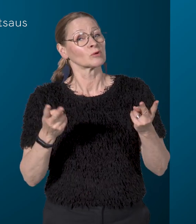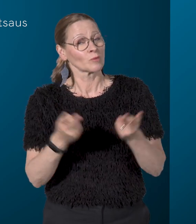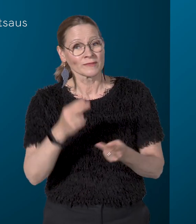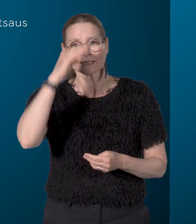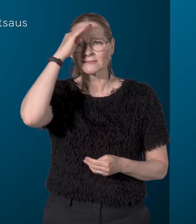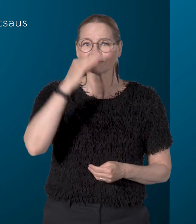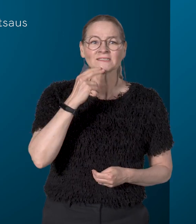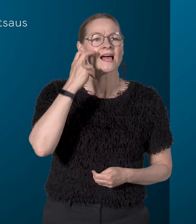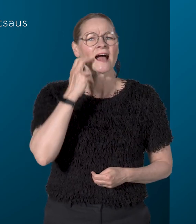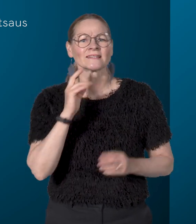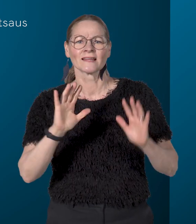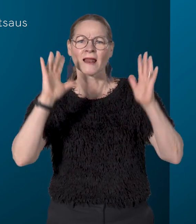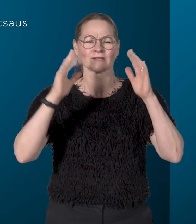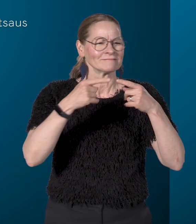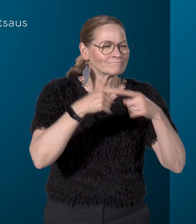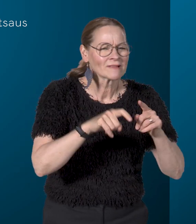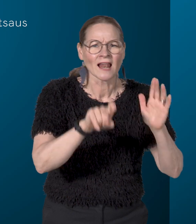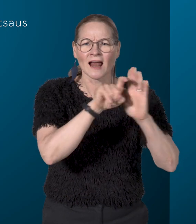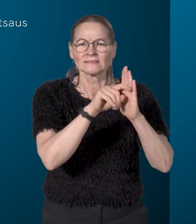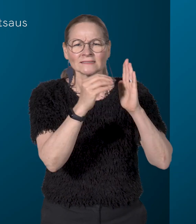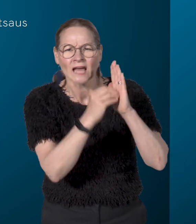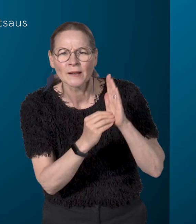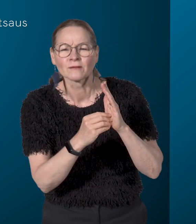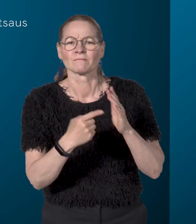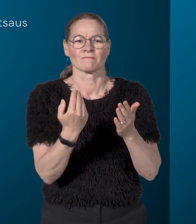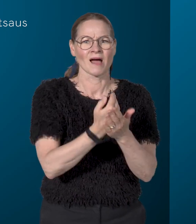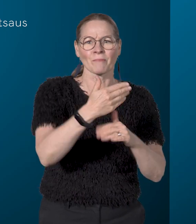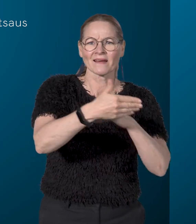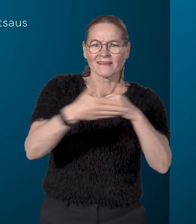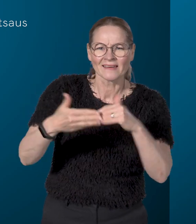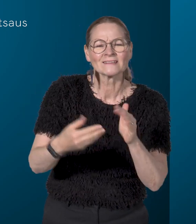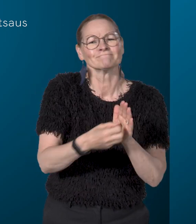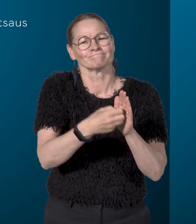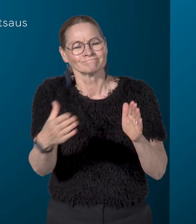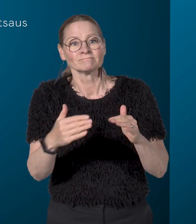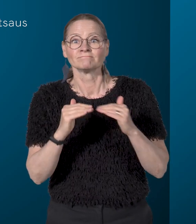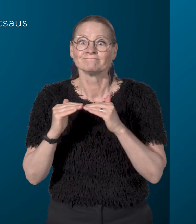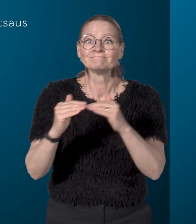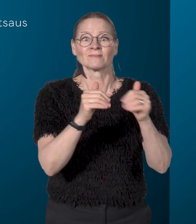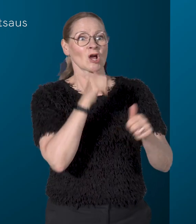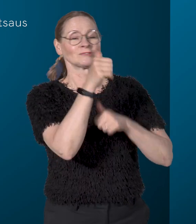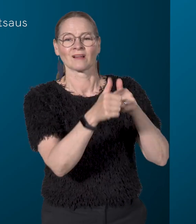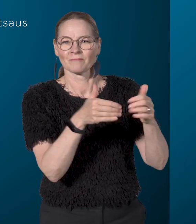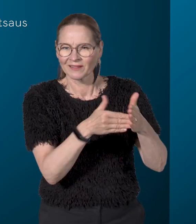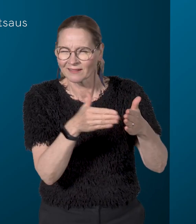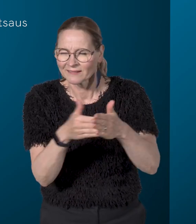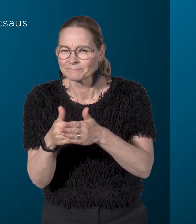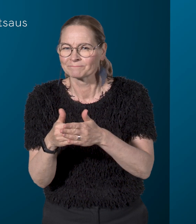Kuitenkin ihmisten arjessa erilaiset lainsäädännöt ja maiden rajat - aiheuttavat esteitä yhdenvertaiselle osallisuudelle -